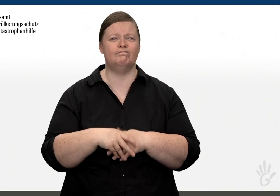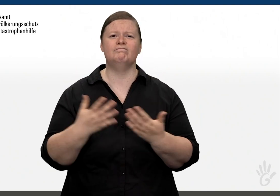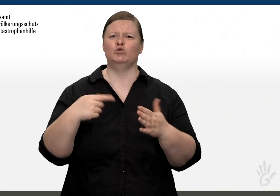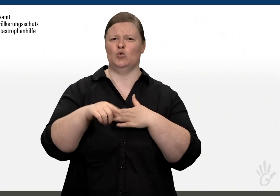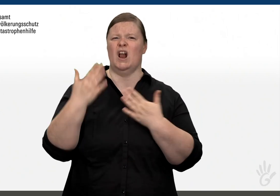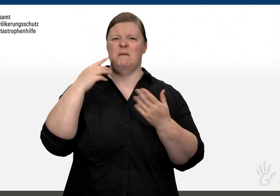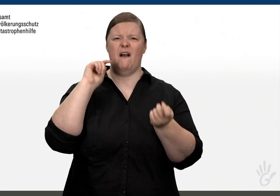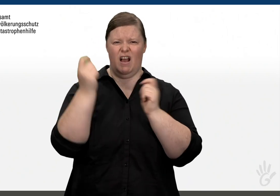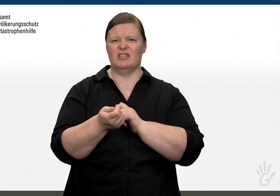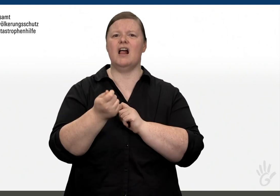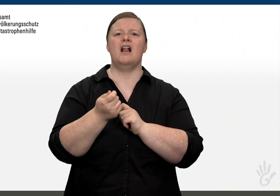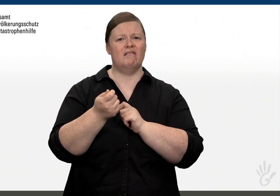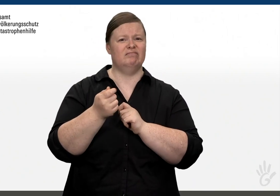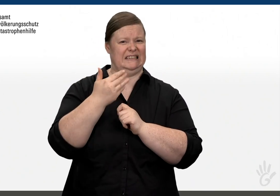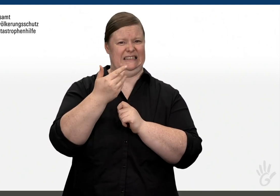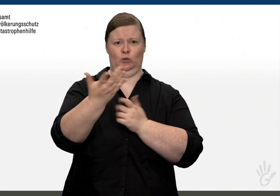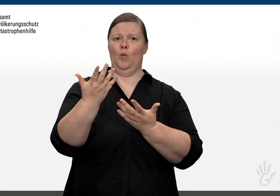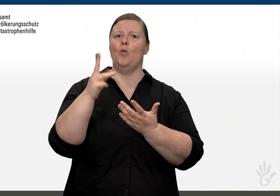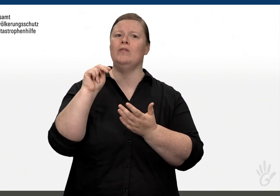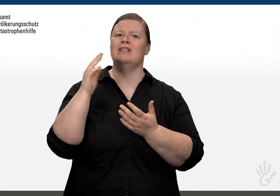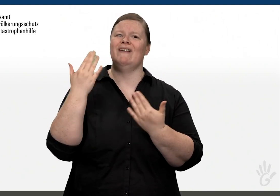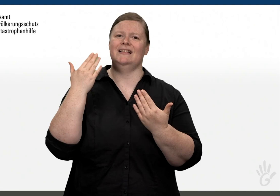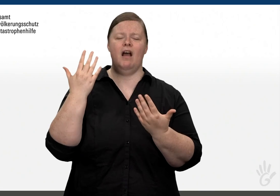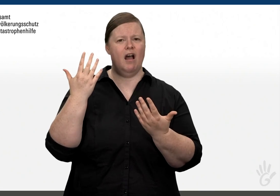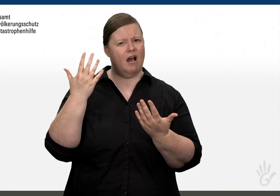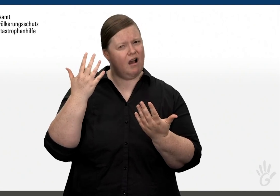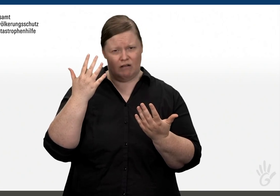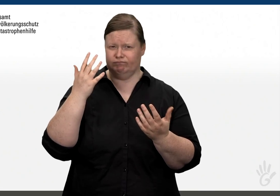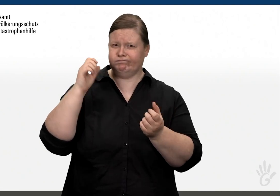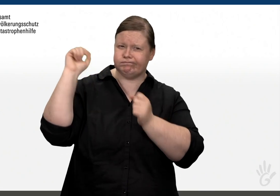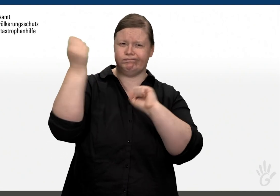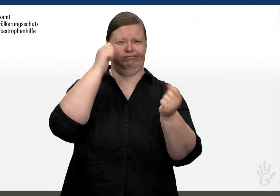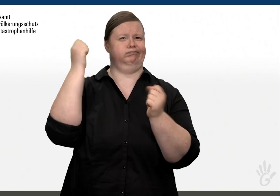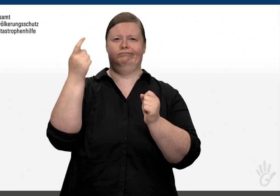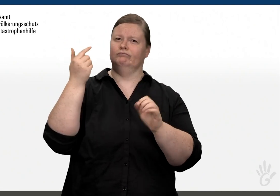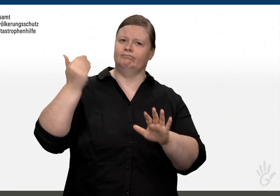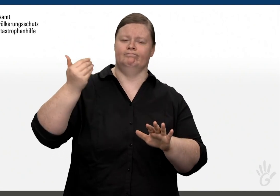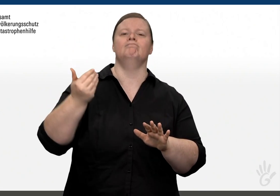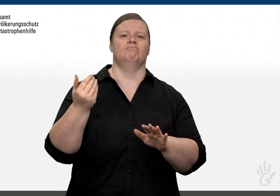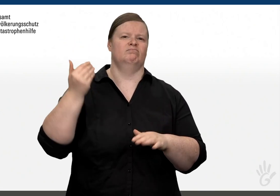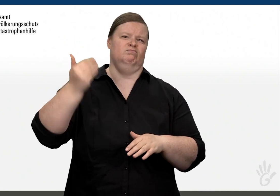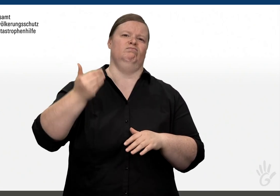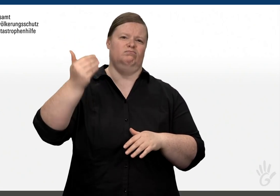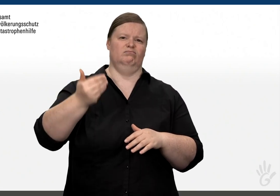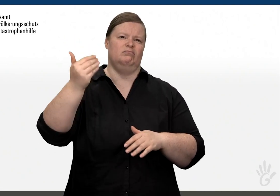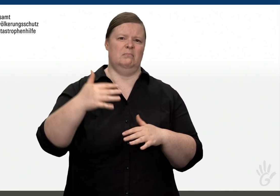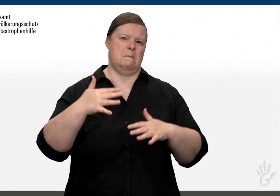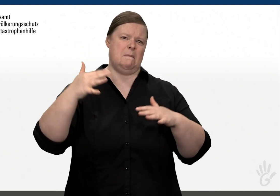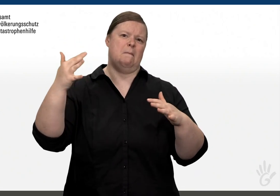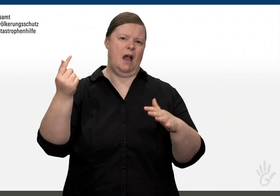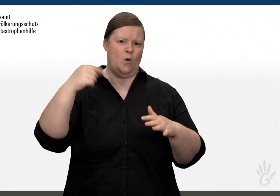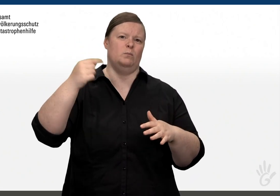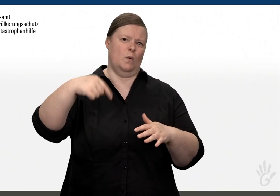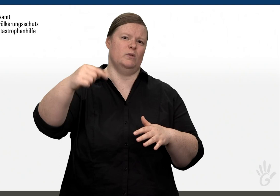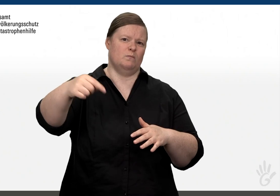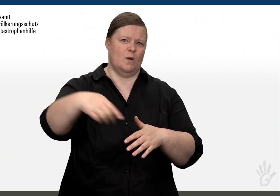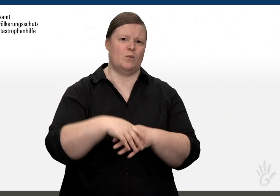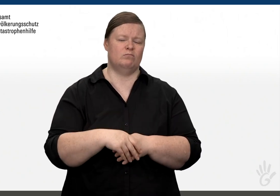Durch den Klimawandel könnten sich die Unwetterereignisse noch häufen.